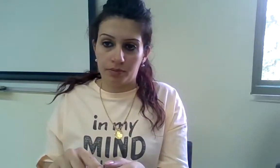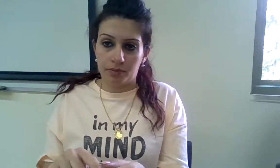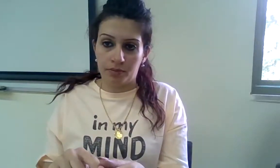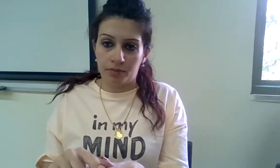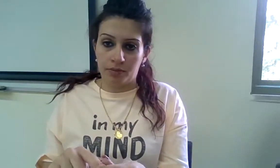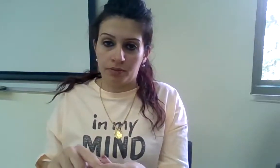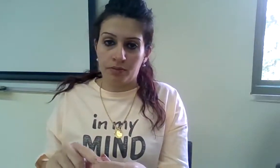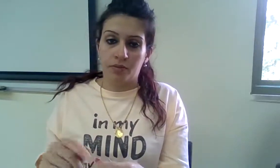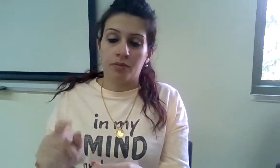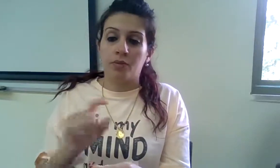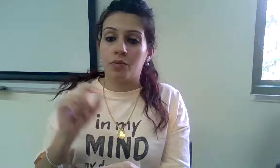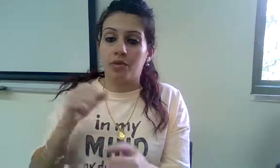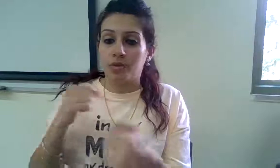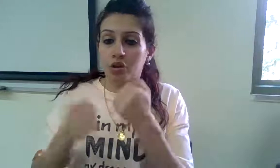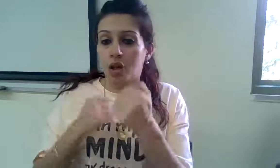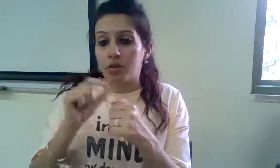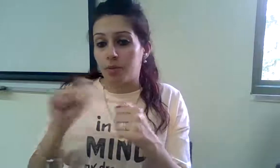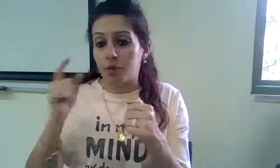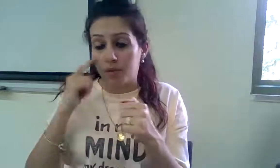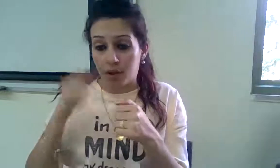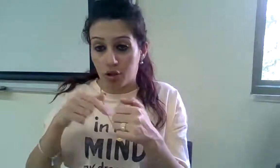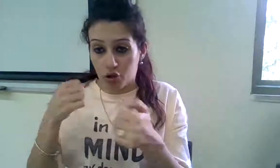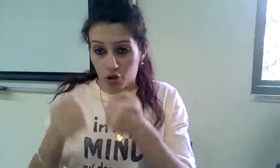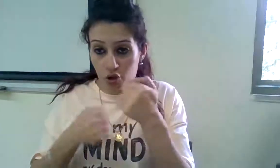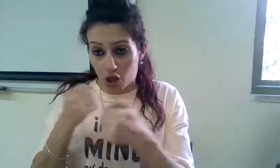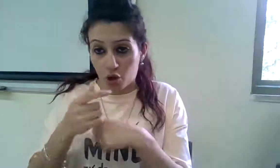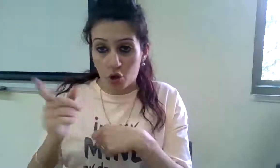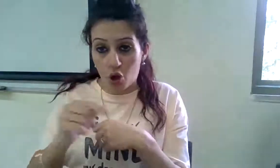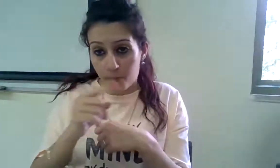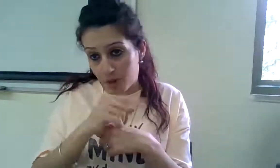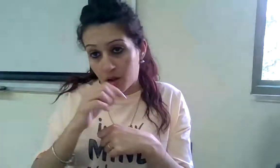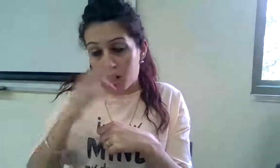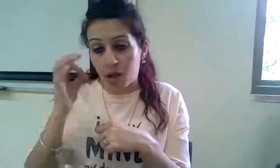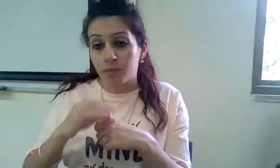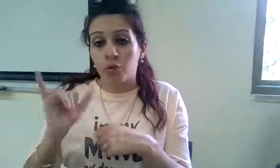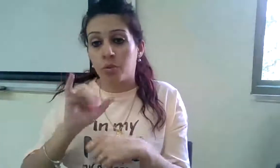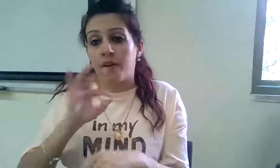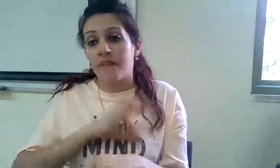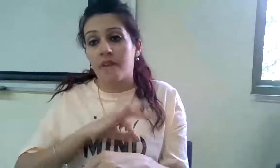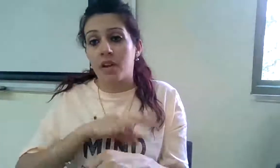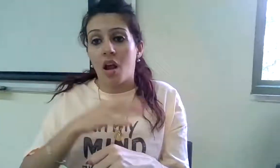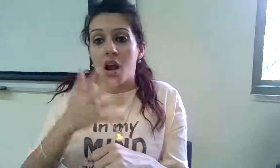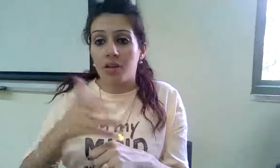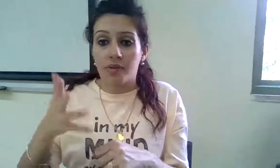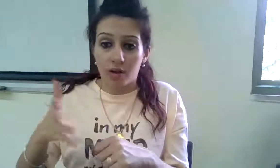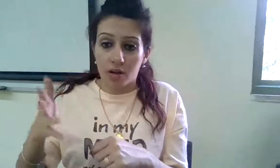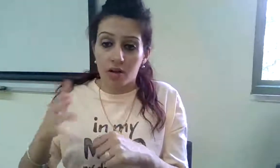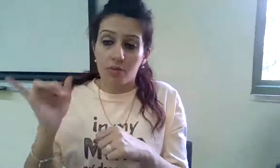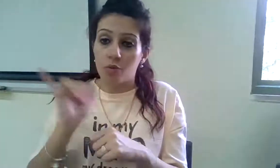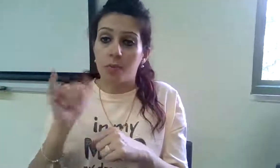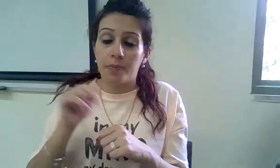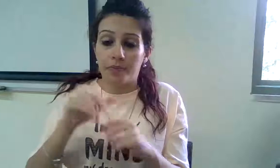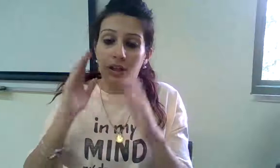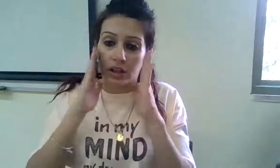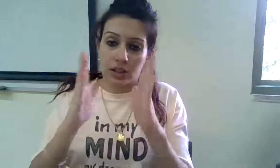اعتقد بأن اهم رسالة للأهالي هي انه عليكم معرفة بأنكم لستم بدلاء للمعلمين